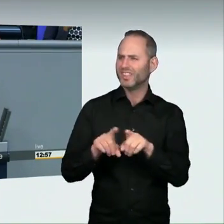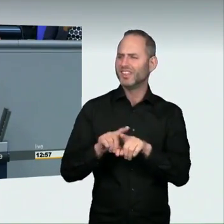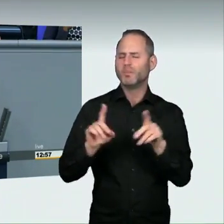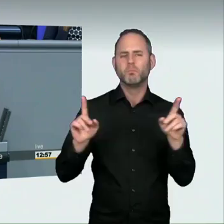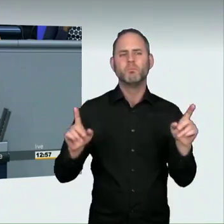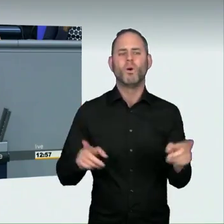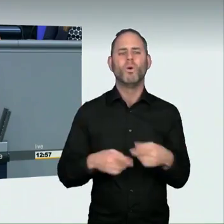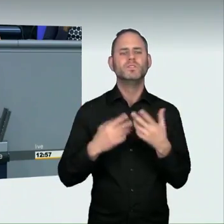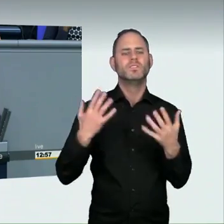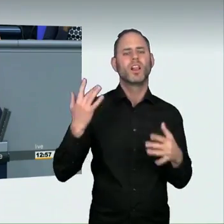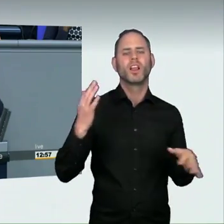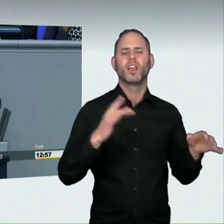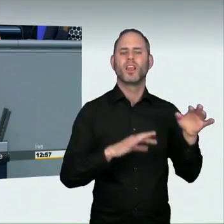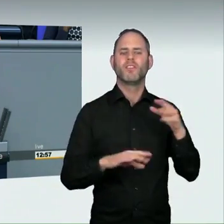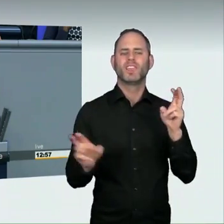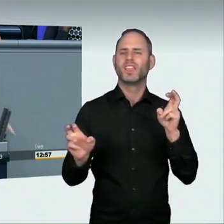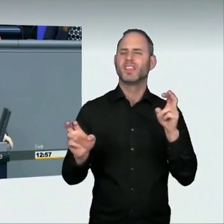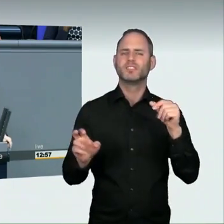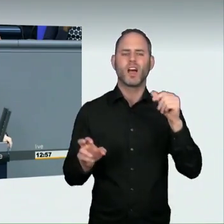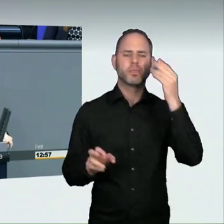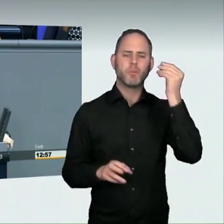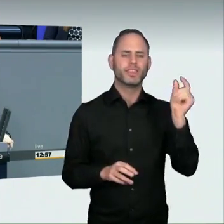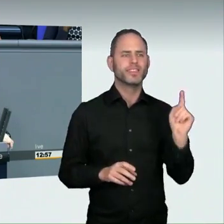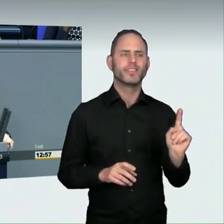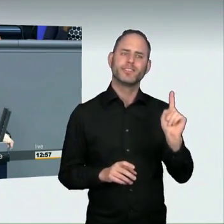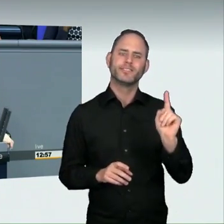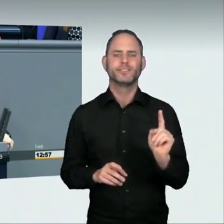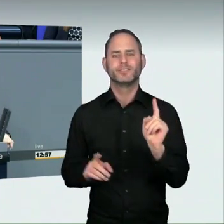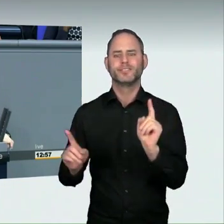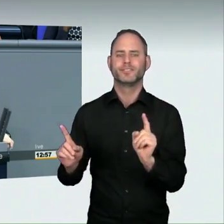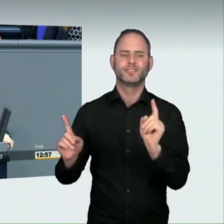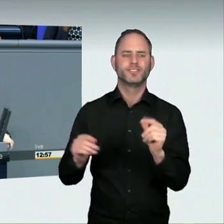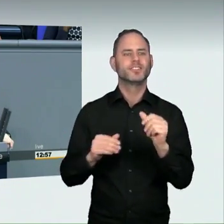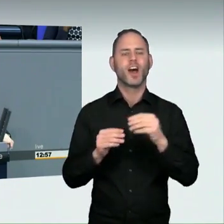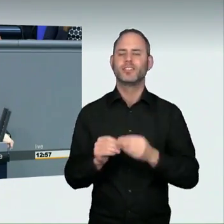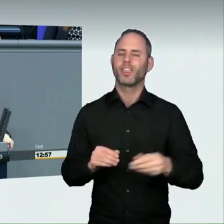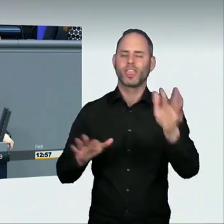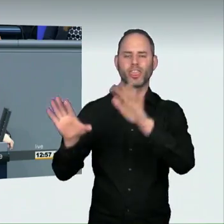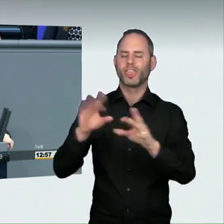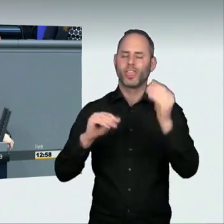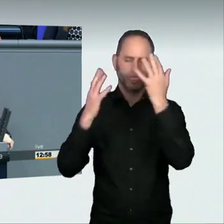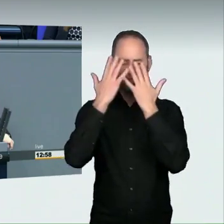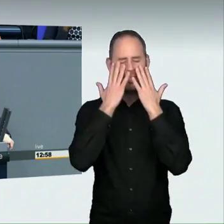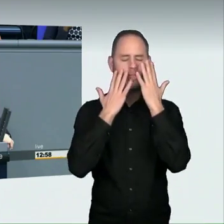hat großspurig ausgeführt, was Sie alles getan haben oder tun werden,